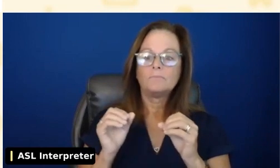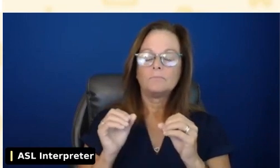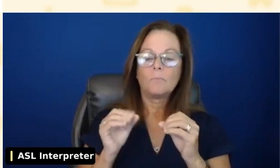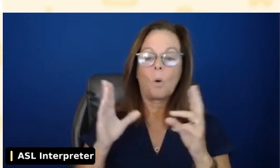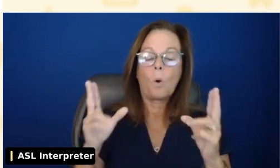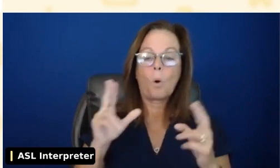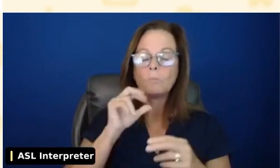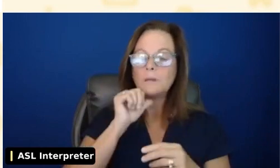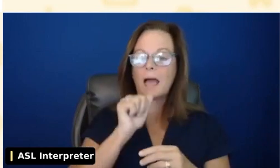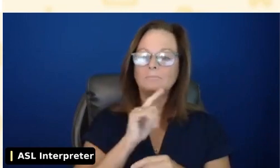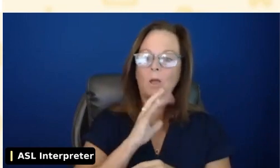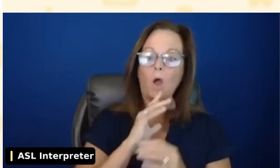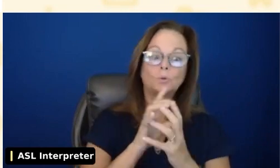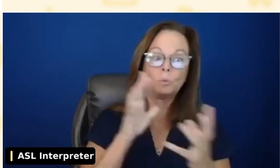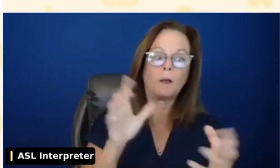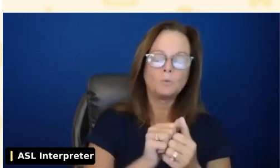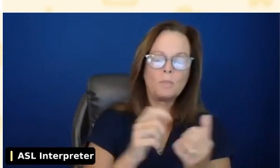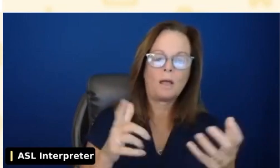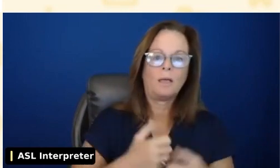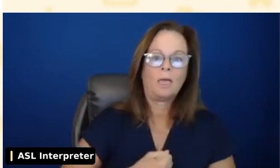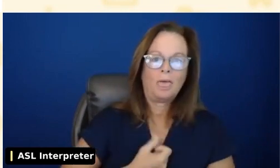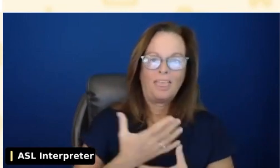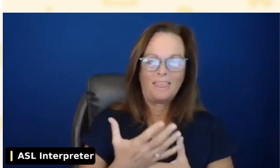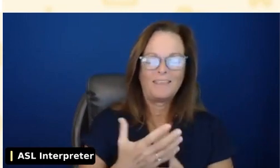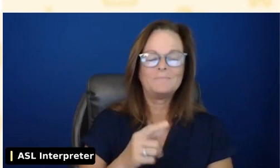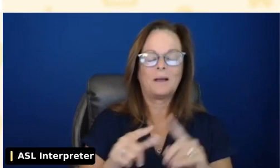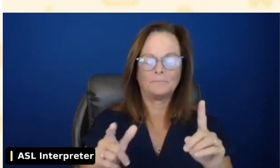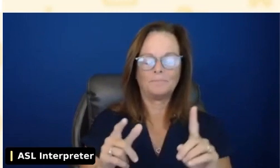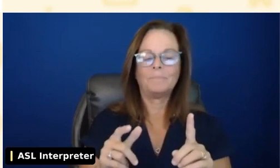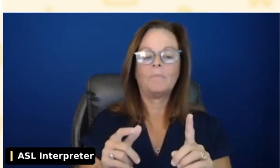De todos modos. Pero robusto no está ahí porque estas son cosas